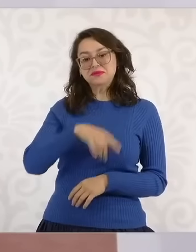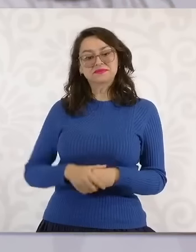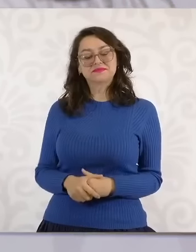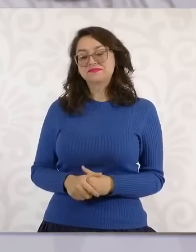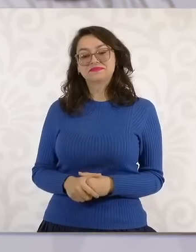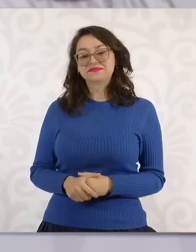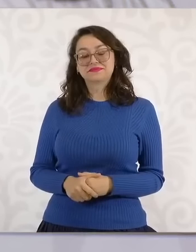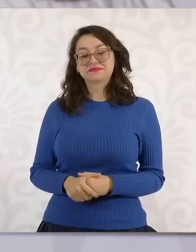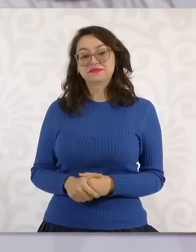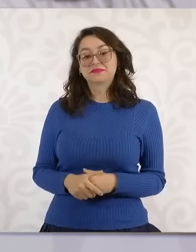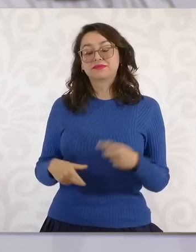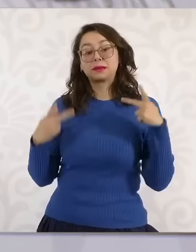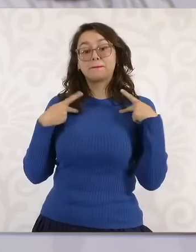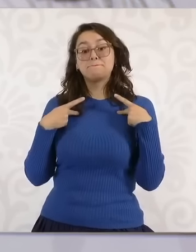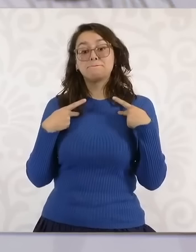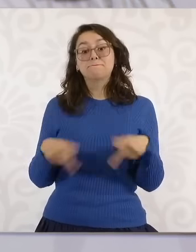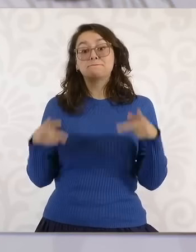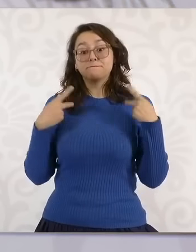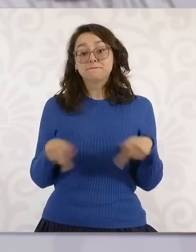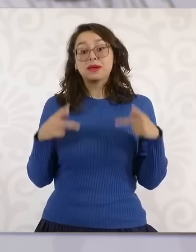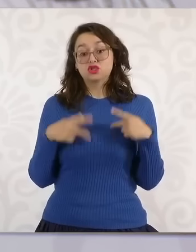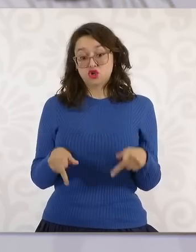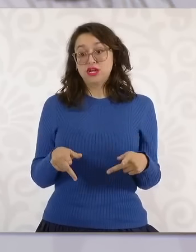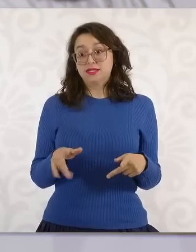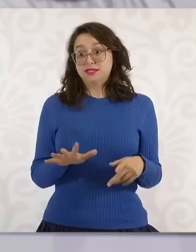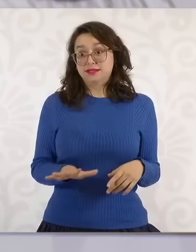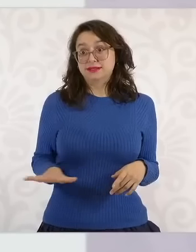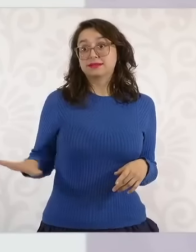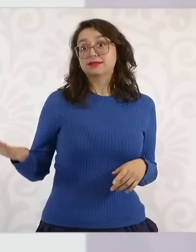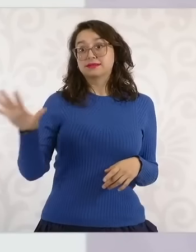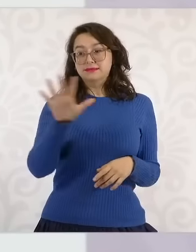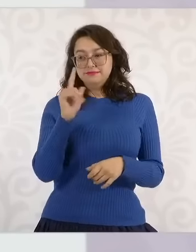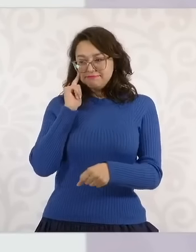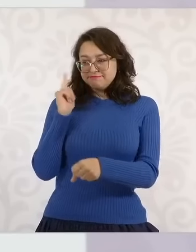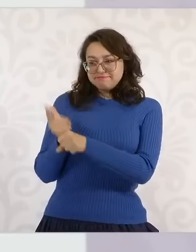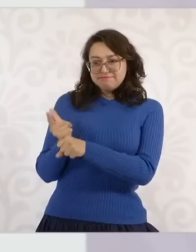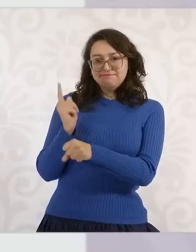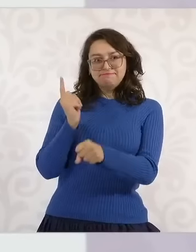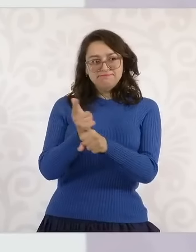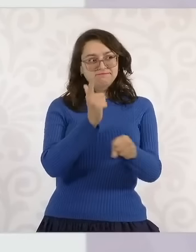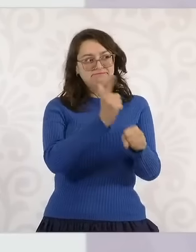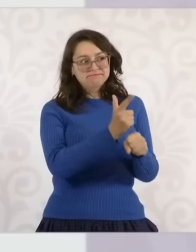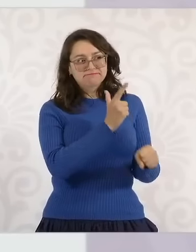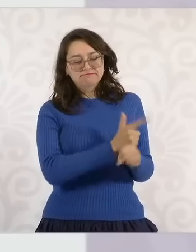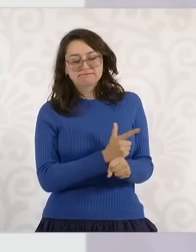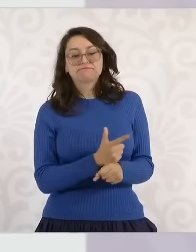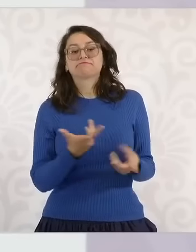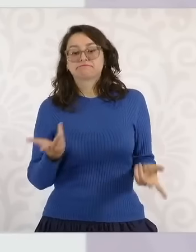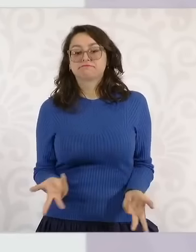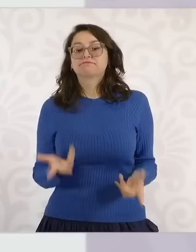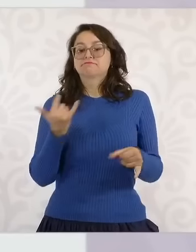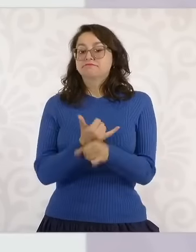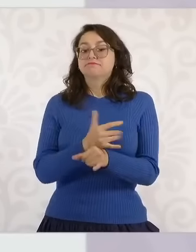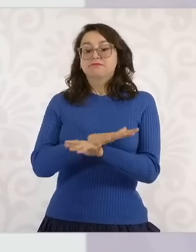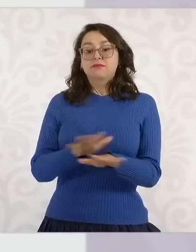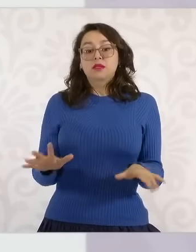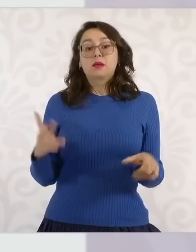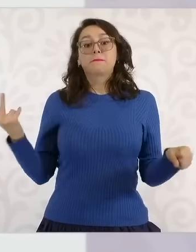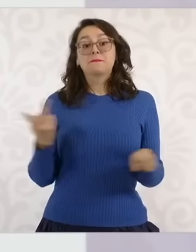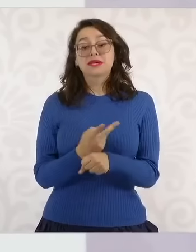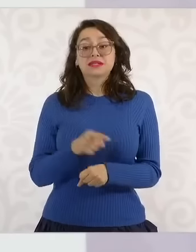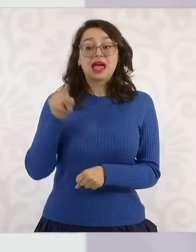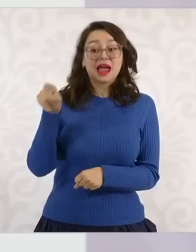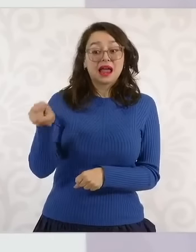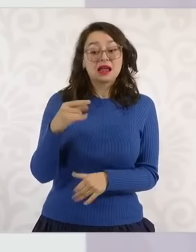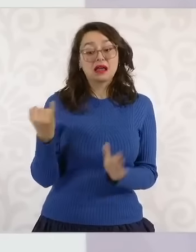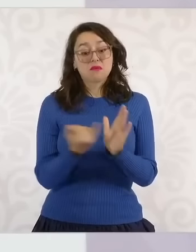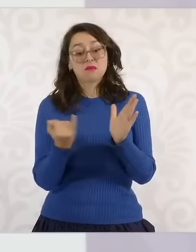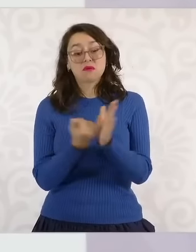Yo creo que la gente lo que tiene que conocer es que son adeudos que vienen desde el 2008,